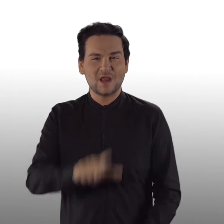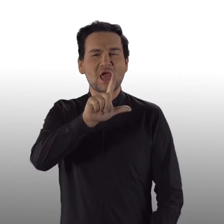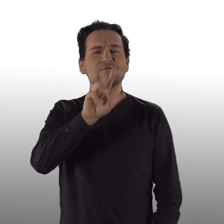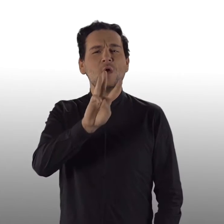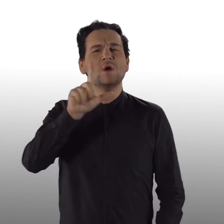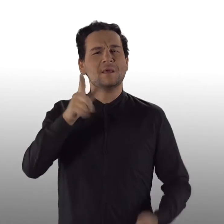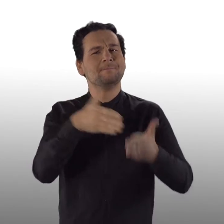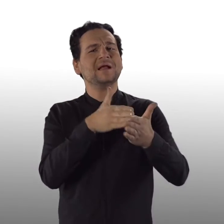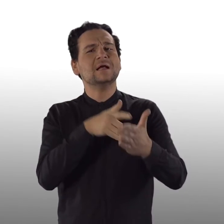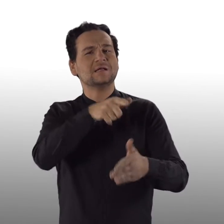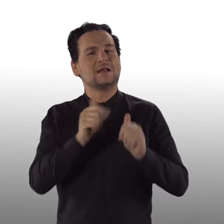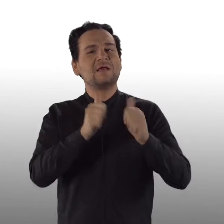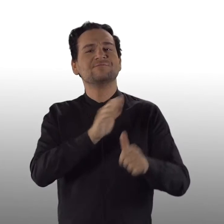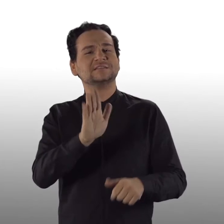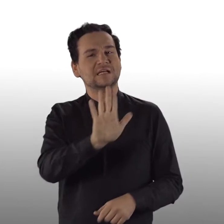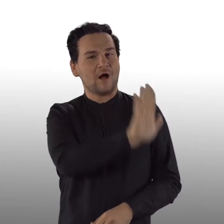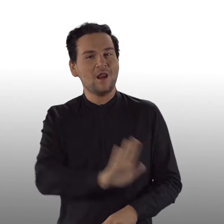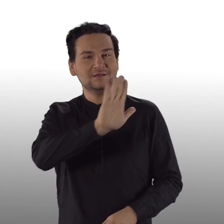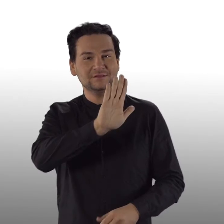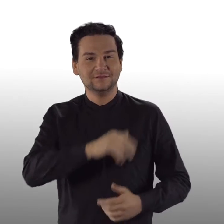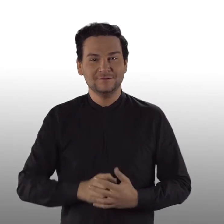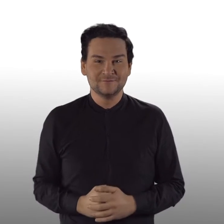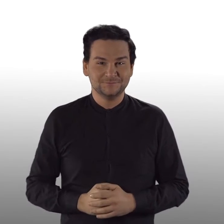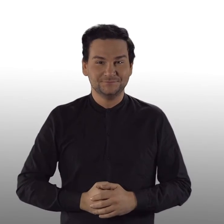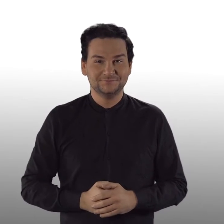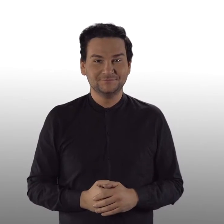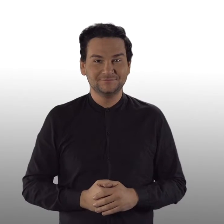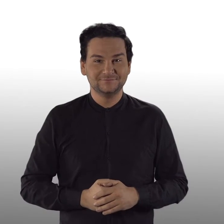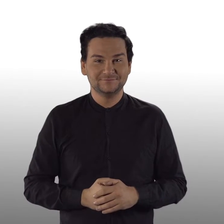Die LWL-Behindertenhilfe Westfalen